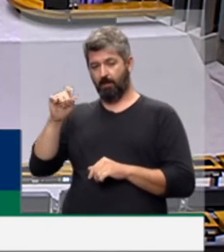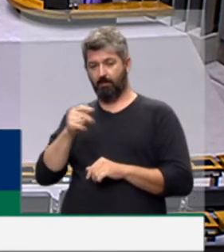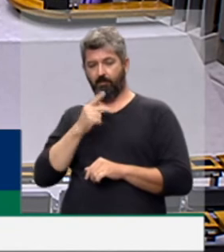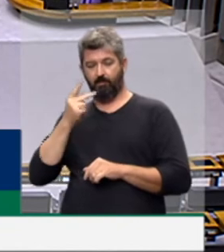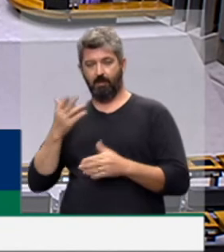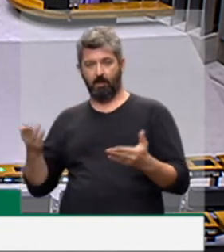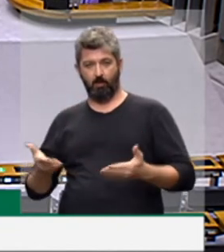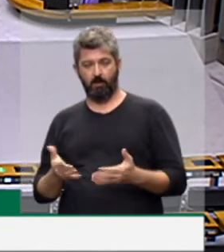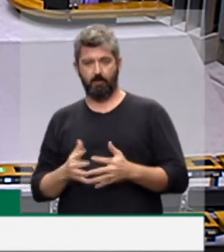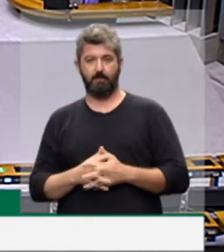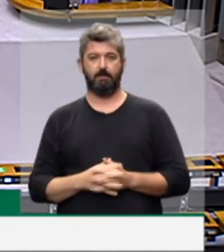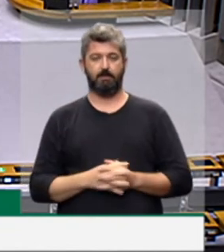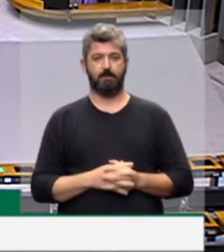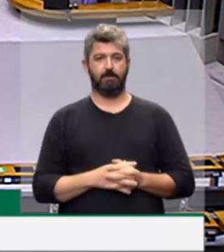A GENTE TRAZ MAIS INFORMAÇÕ ES, PORQUE A DEPUTADA